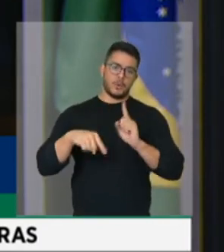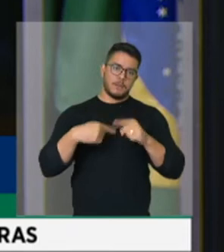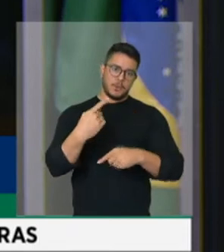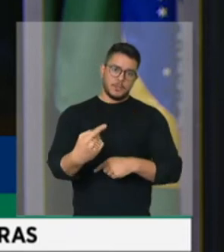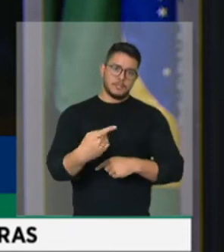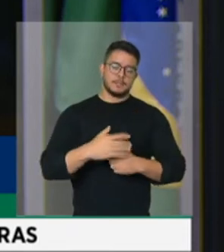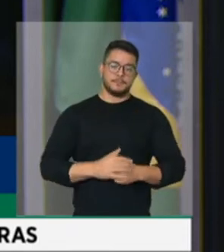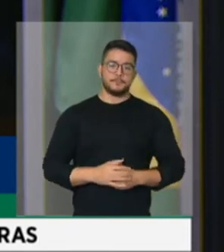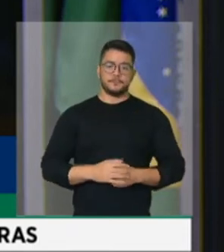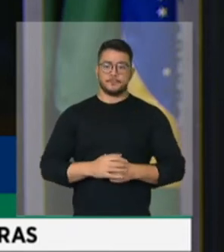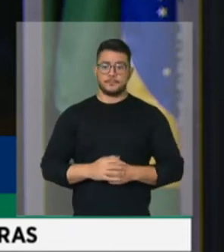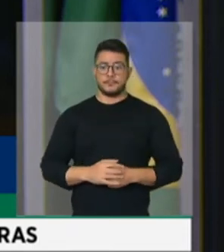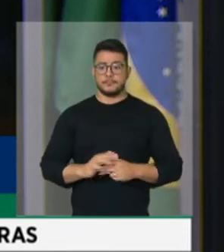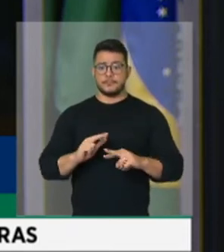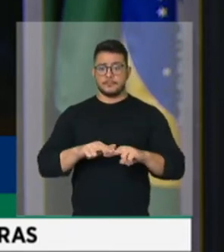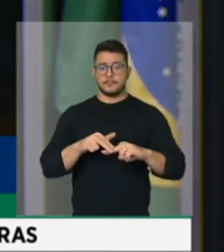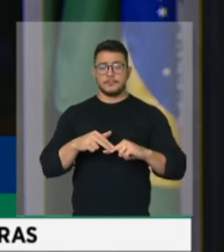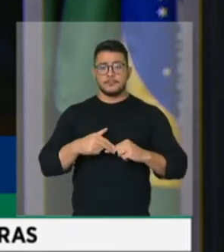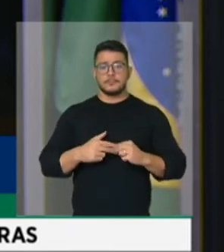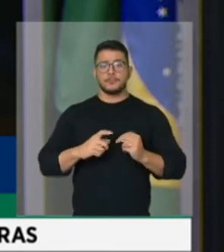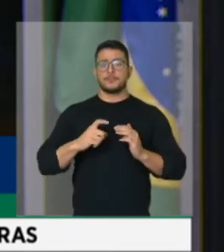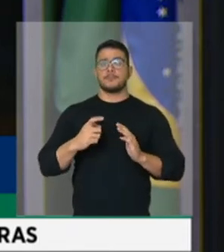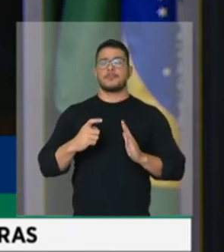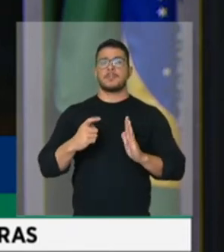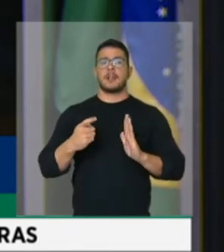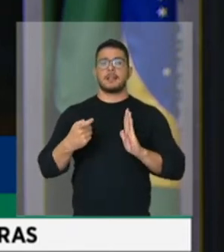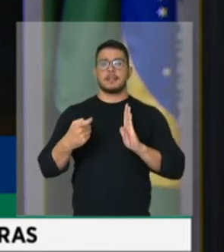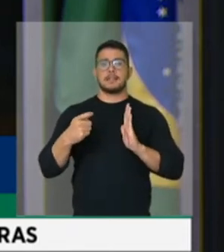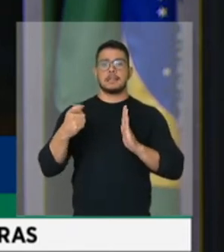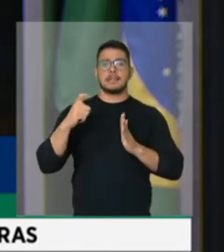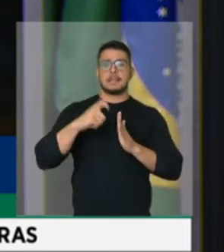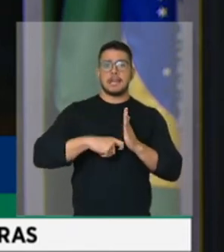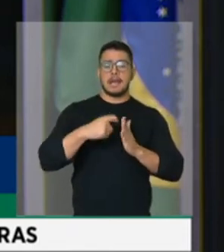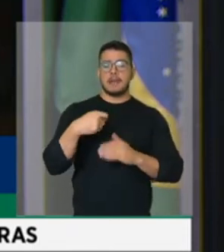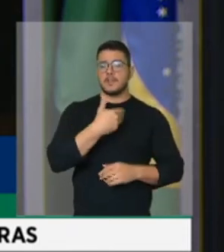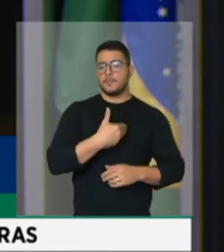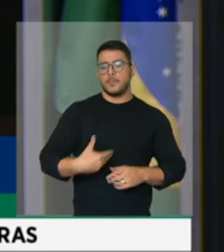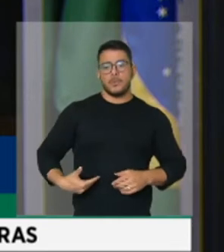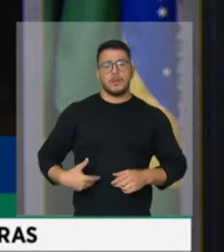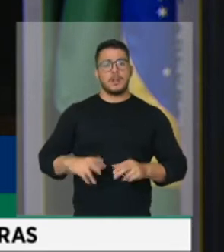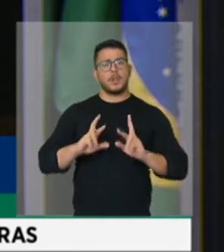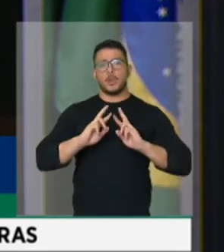PODE. O BRASIL FAZ ISSO NO GOVERNO DILMA. SABE O QUE DEU? DEU O DESEQUILÍBRIO ABSURDO NO SISTEMA ENERGÉTICO NO